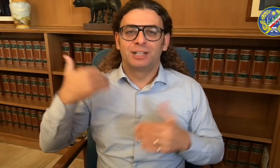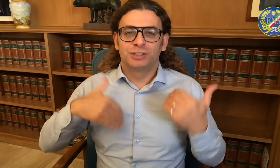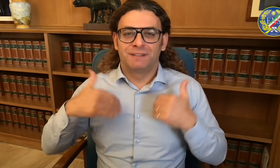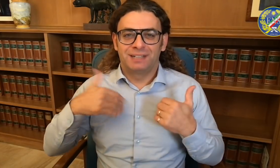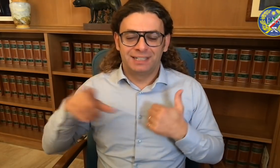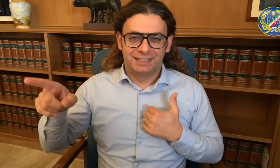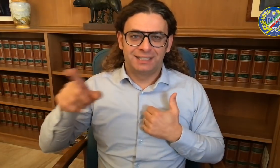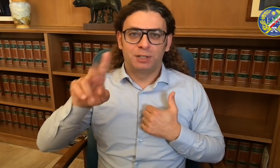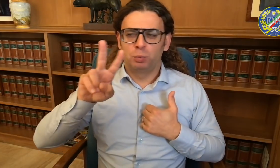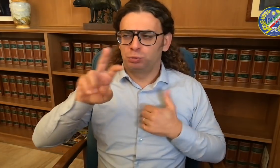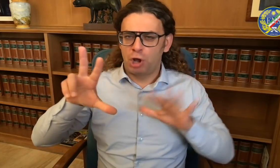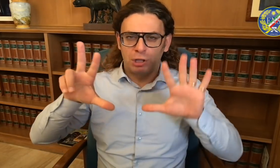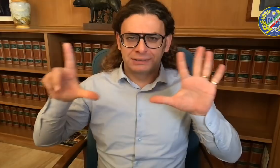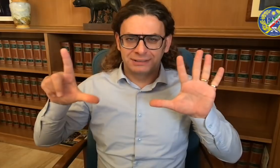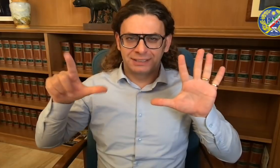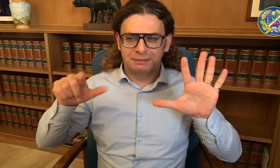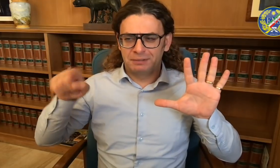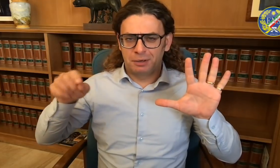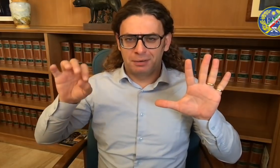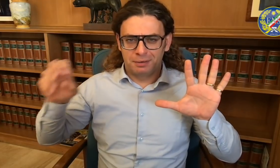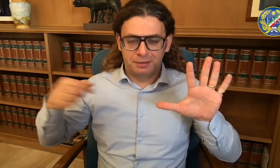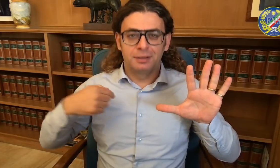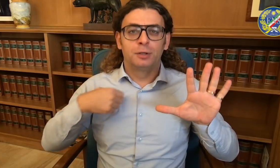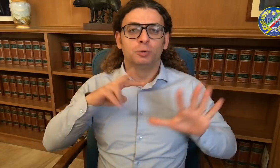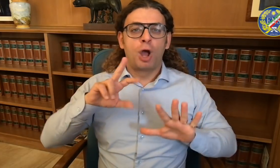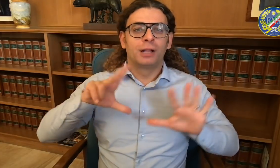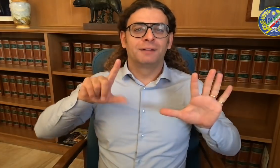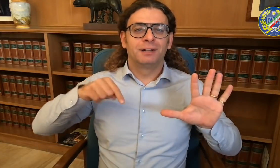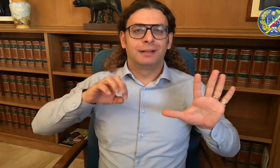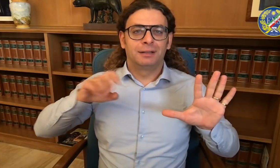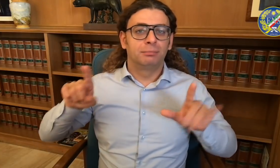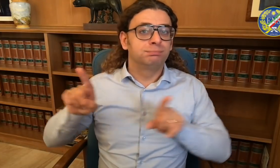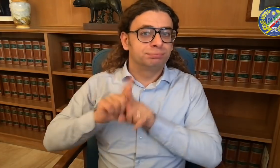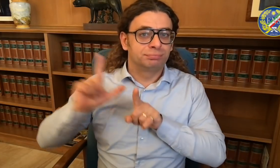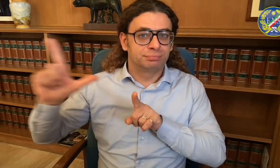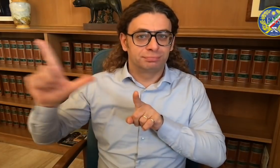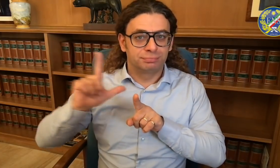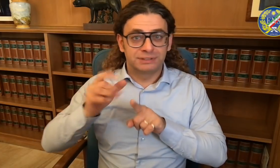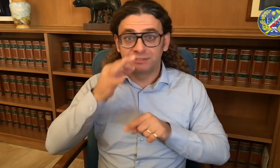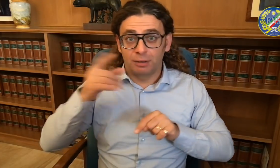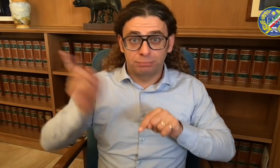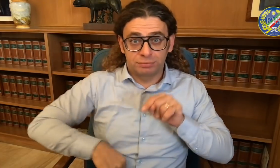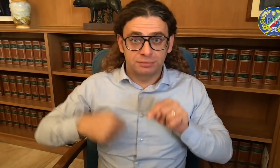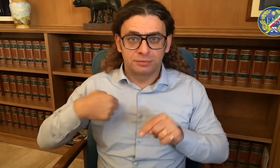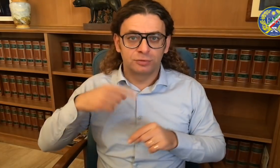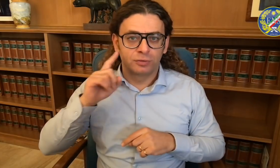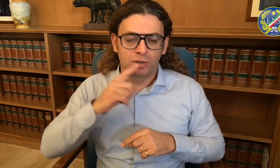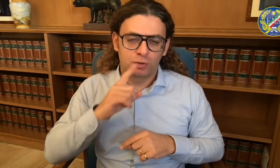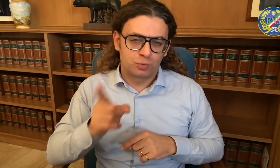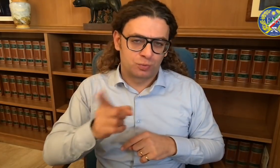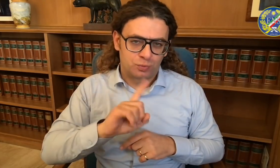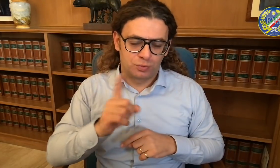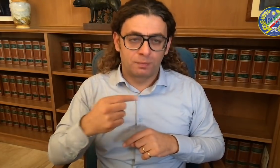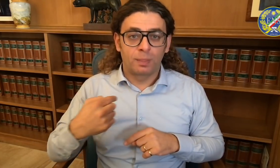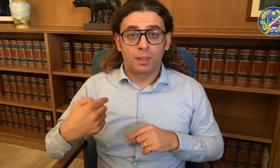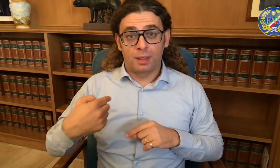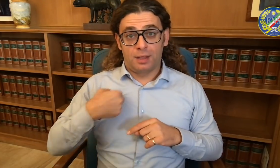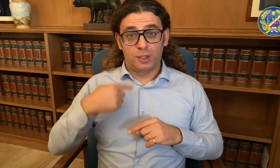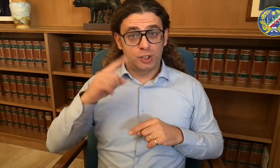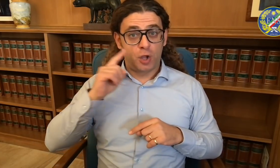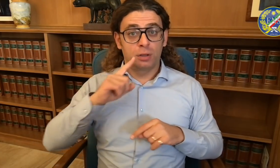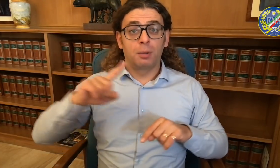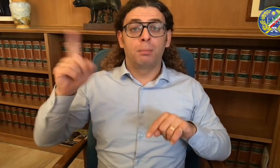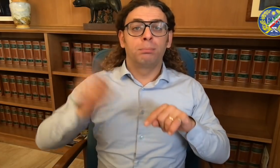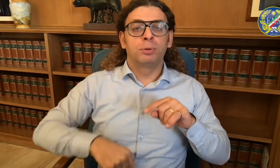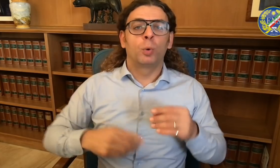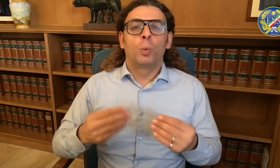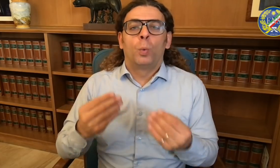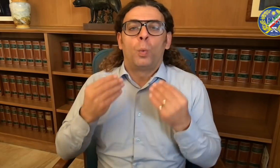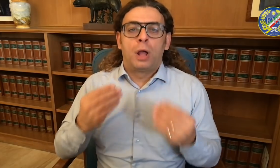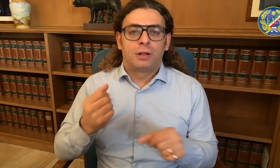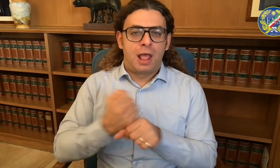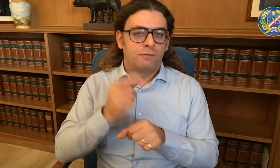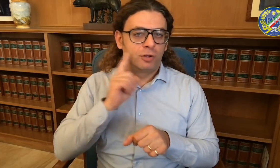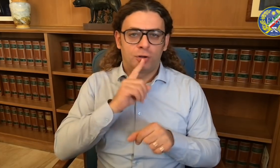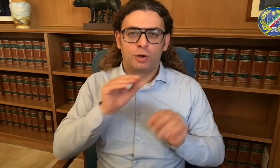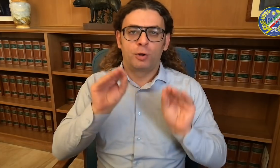Ma la disposizione non riguarda le Persone Sorde, le quali perdono l'assegno solo nel momento in cui trovano